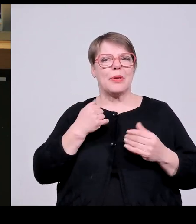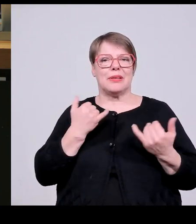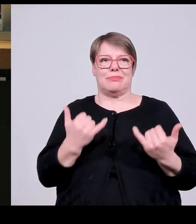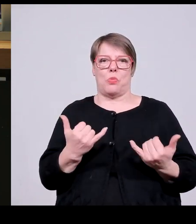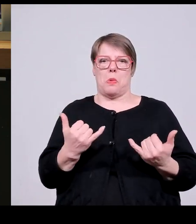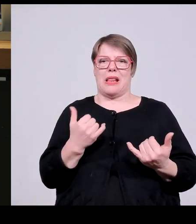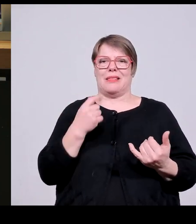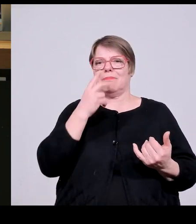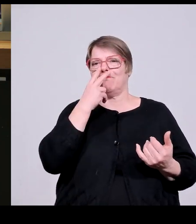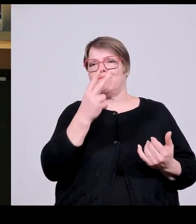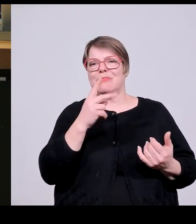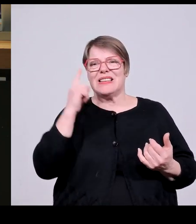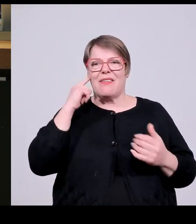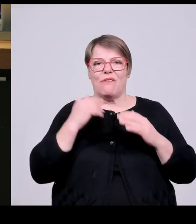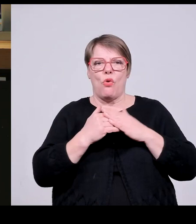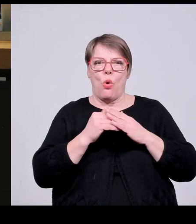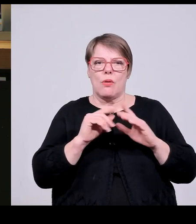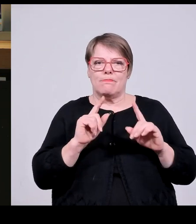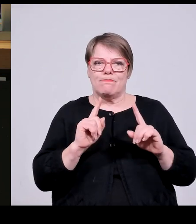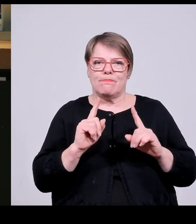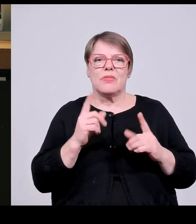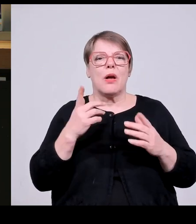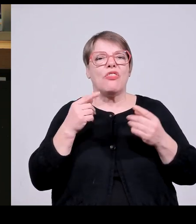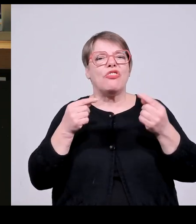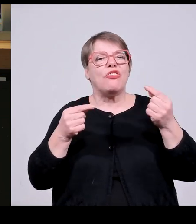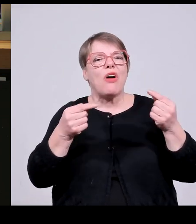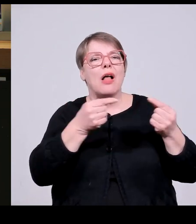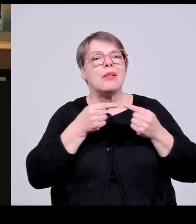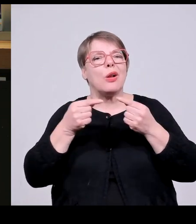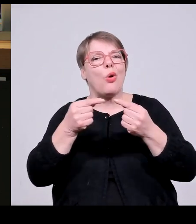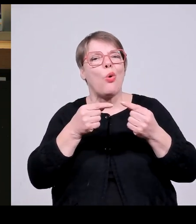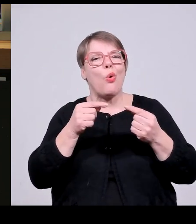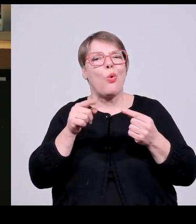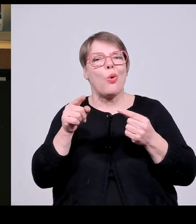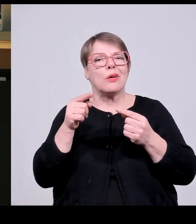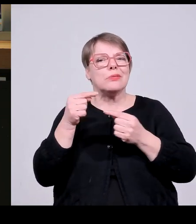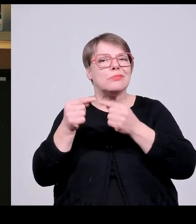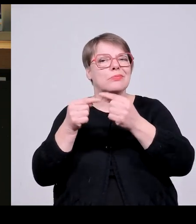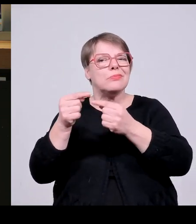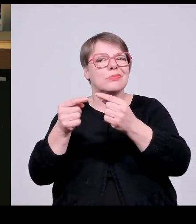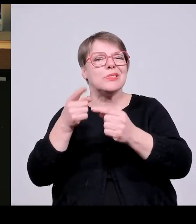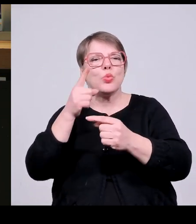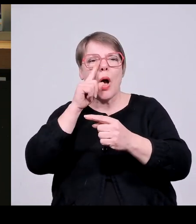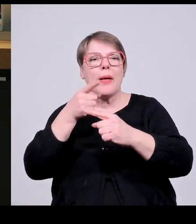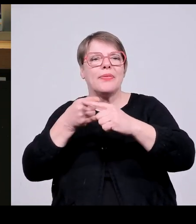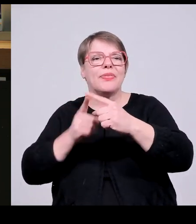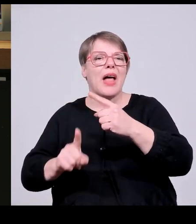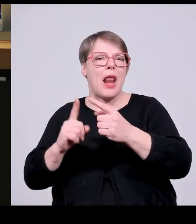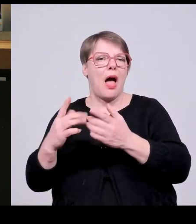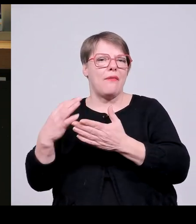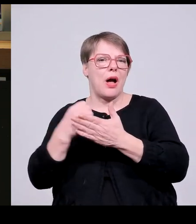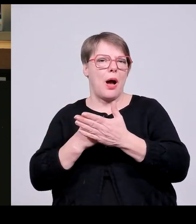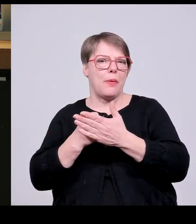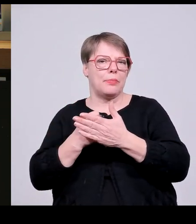Das heißt, wir müssen darüber reden. Welche privaten Eigentümer bleiben denn an Bord? Mit welchen privaten Raum bleiben Sie an Bord?